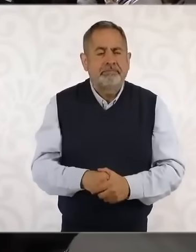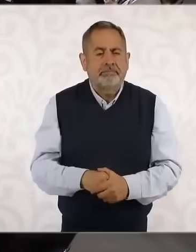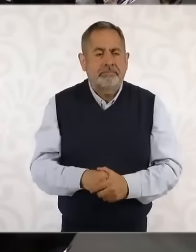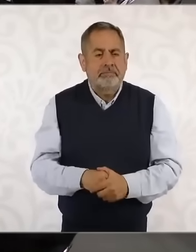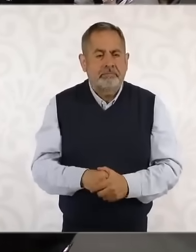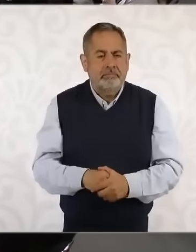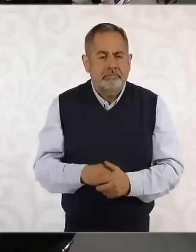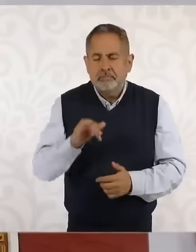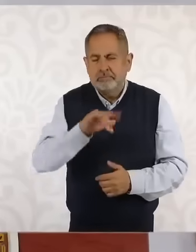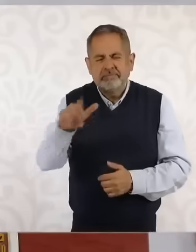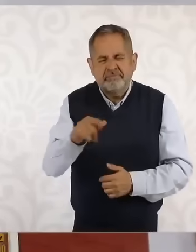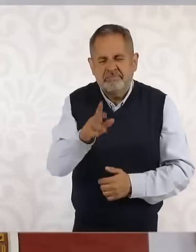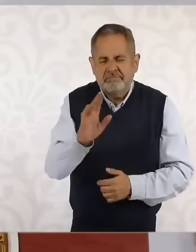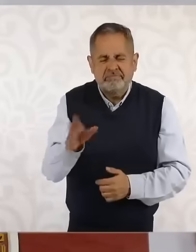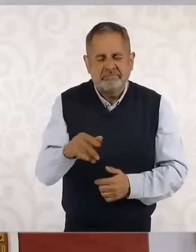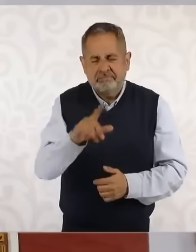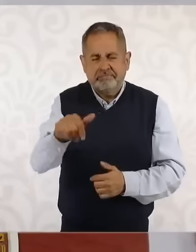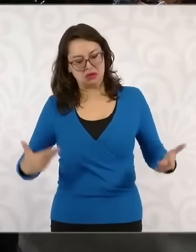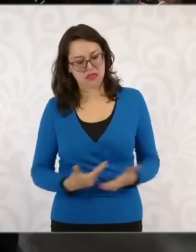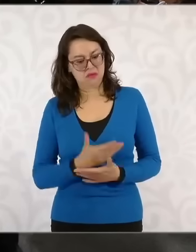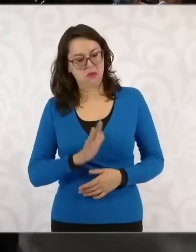Ya, luego,